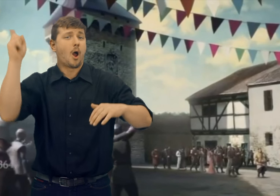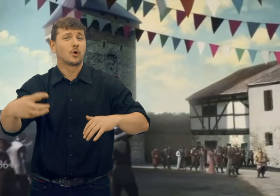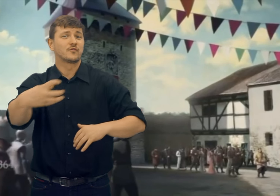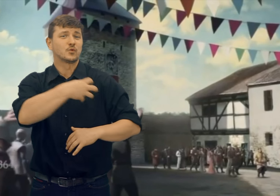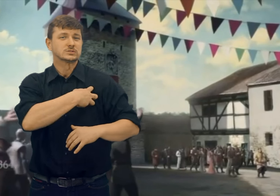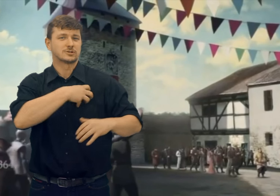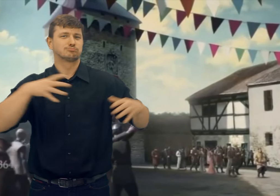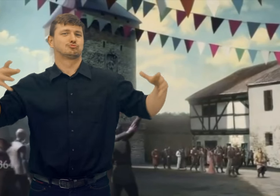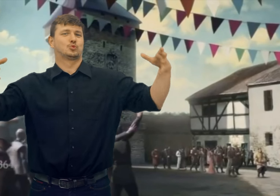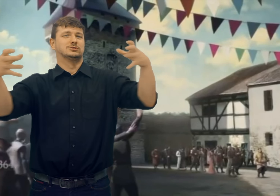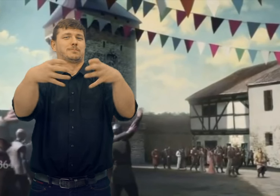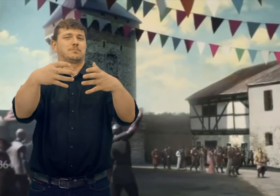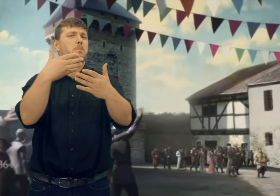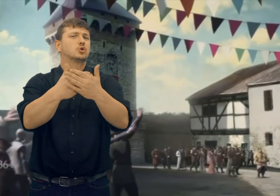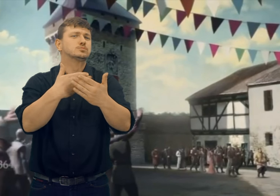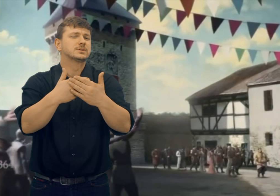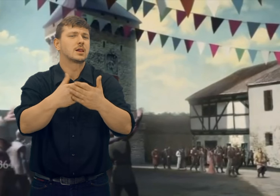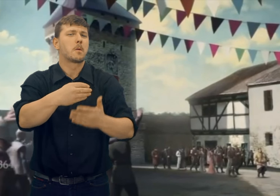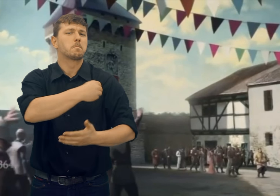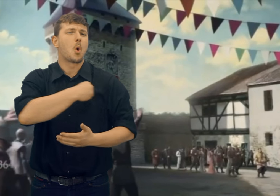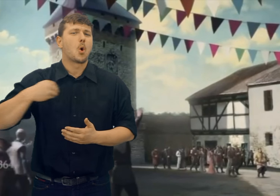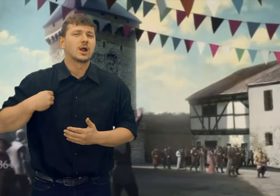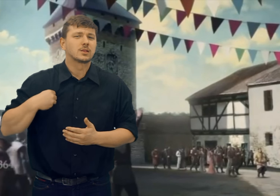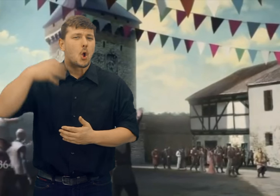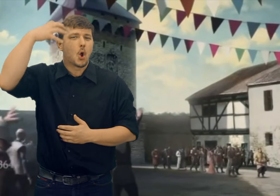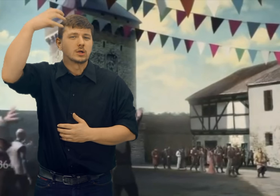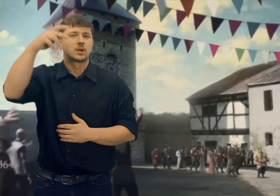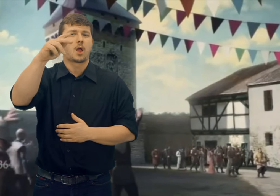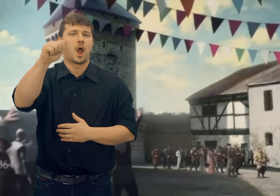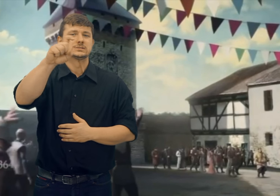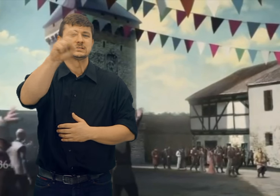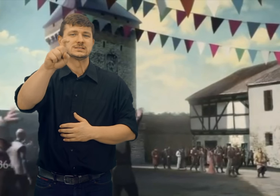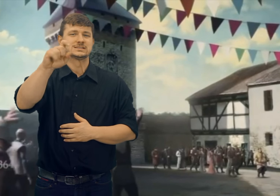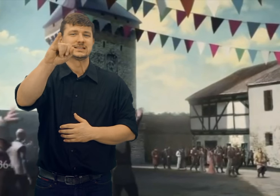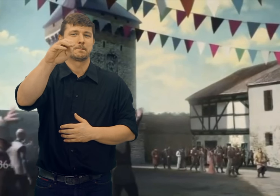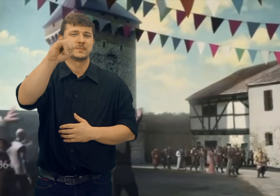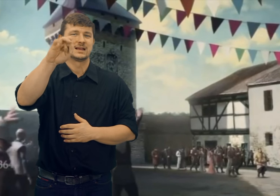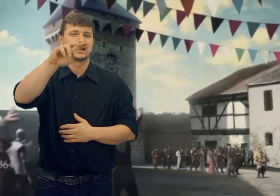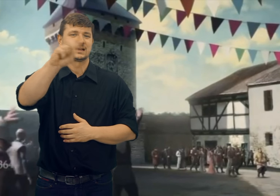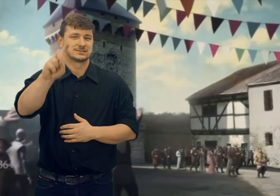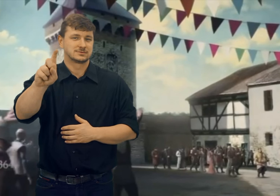ebenso unzählige Fürsten, wie z.B.: Polens König KASIMIR DER GROßE (pol. Kazimierz III Wielki),